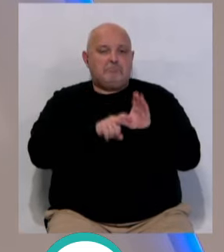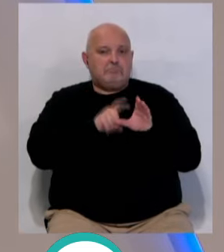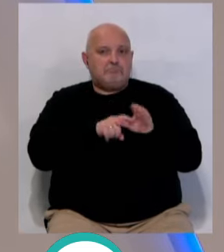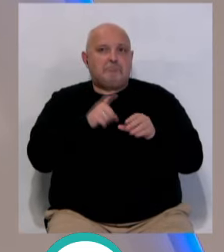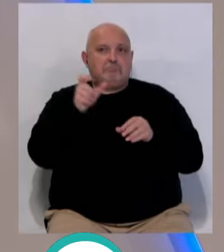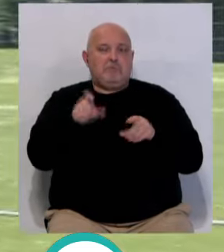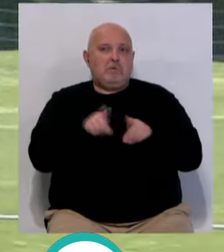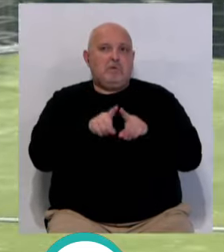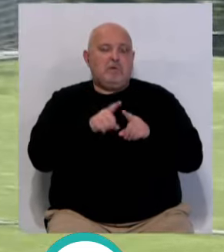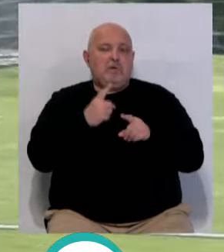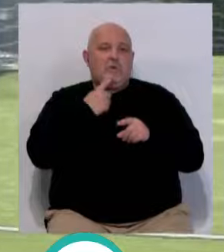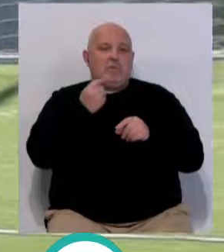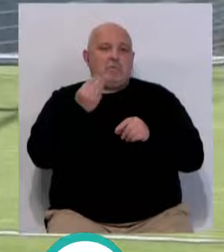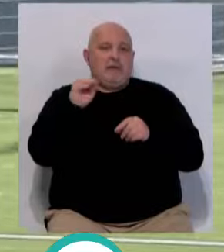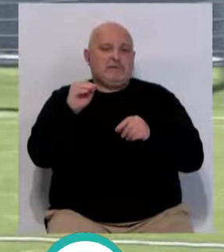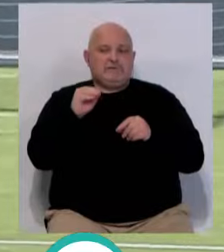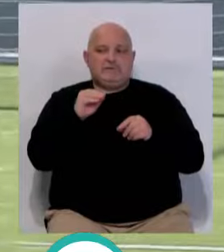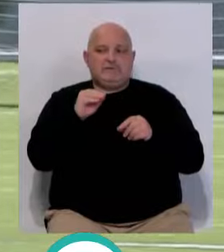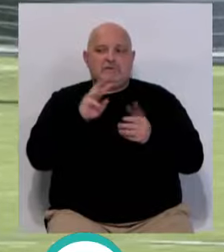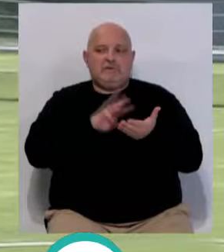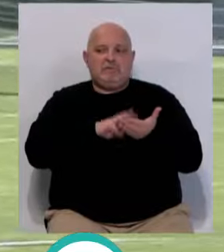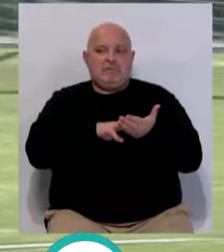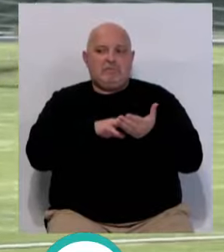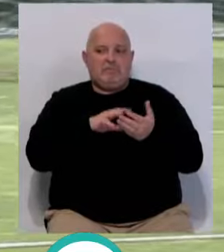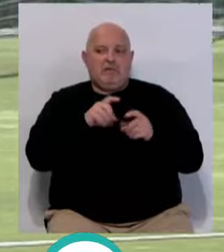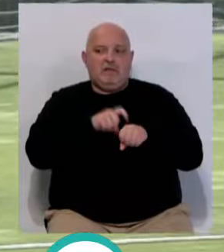futbolista que a lo mejor le cuesta un poquito más defender no porque es un jugador que tiene calidad